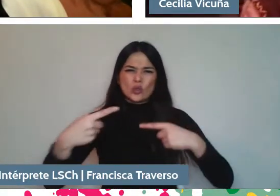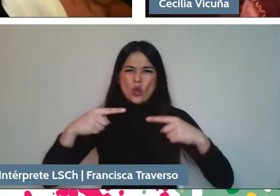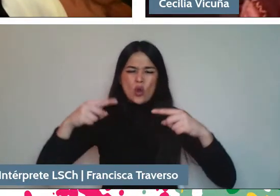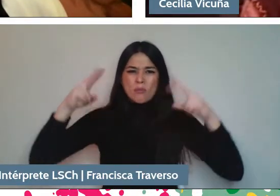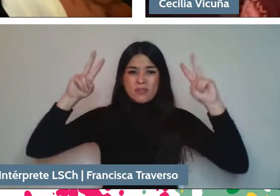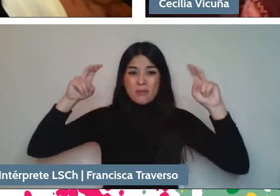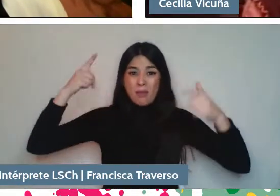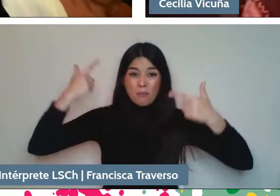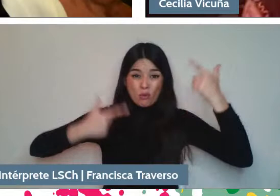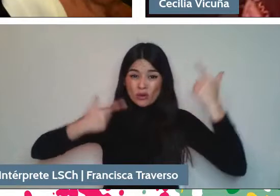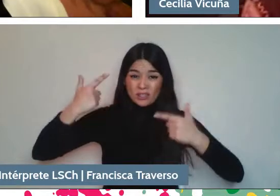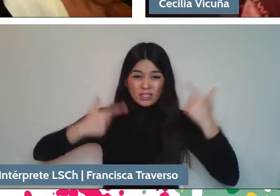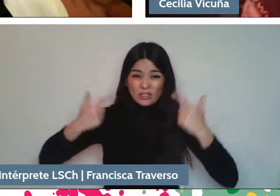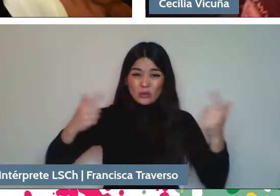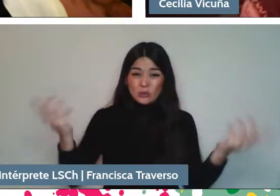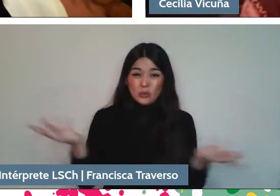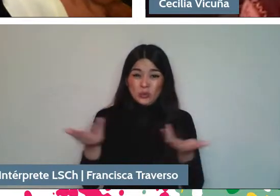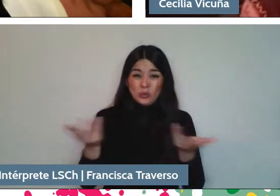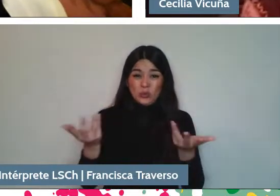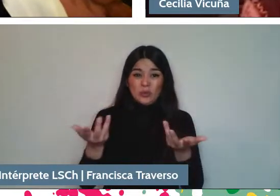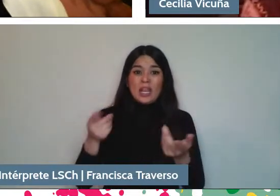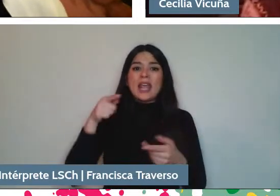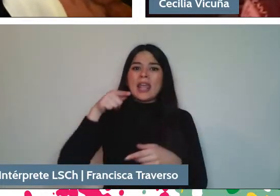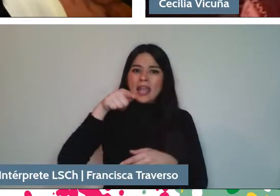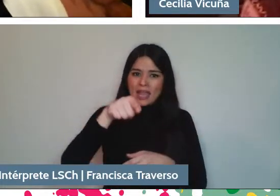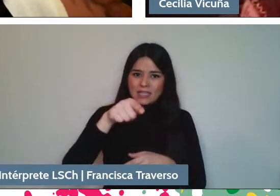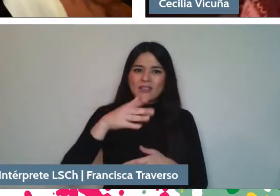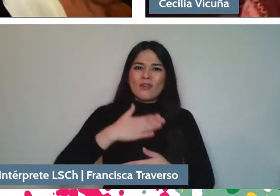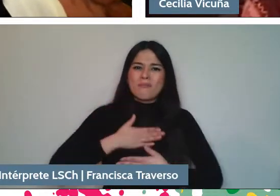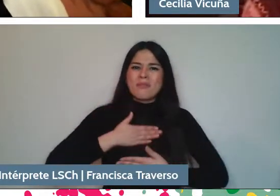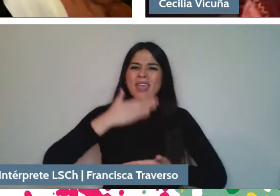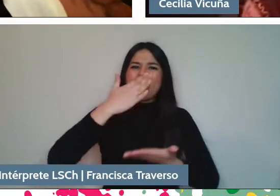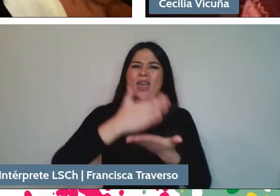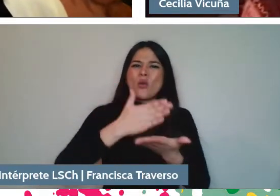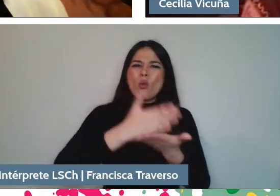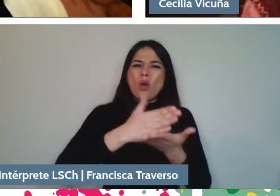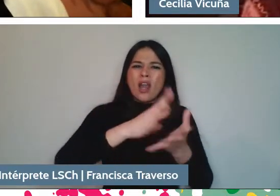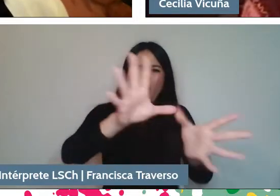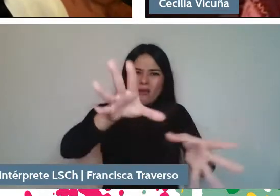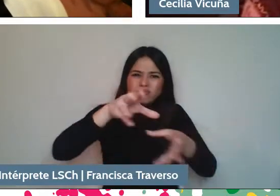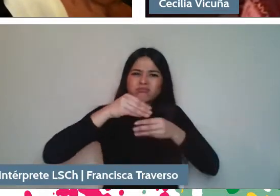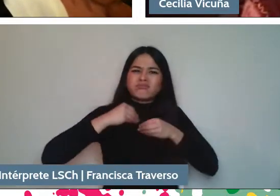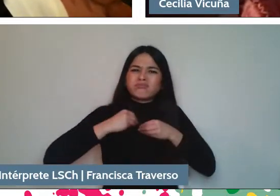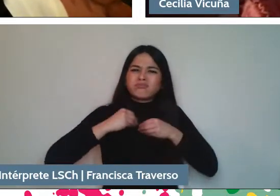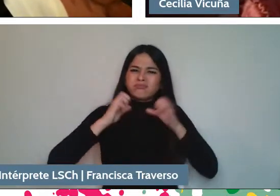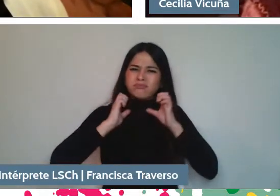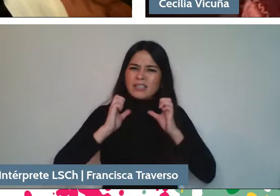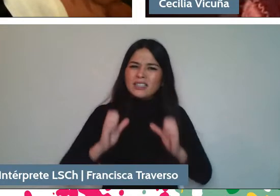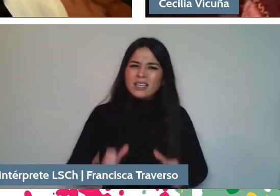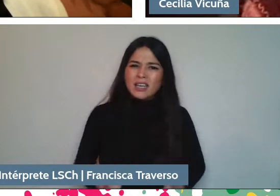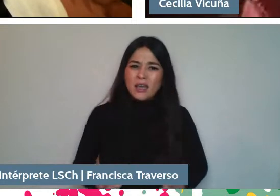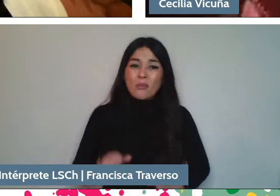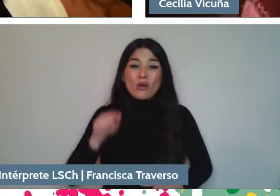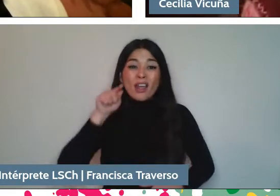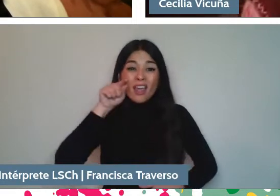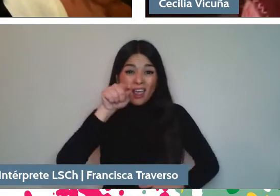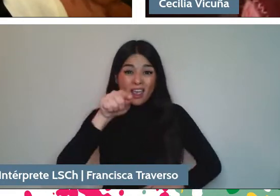Y esa, para mí, fue la verdadera escuela ética. Porque lo que yo veía en ese grupo era un amor sólido